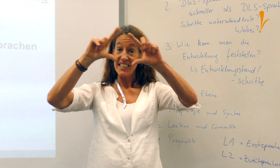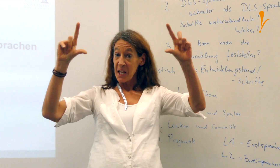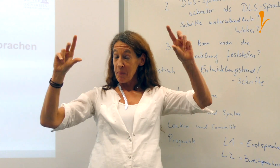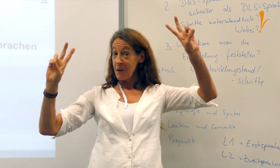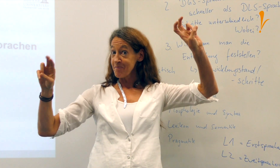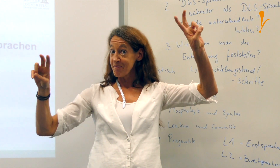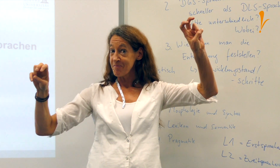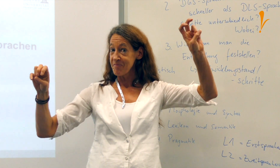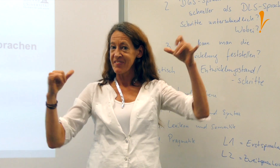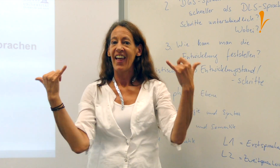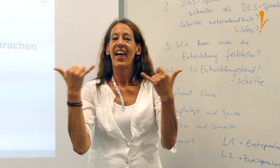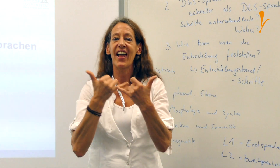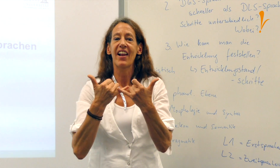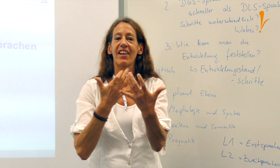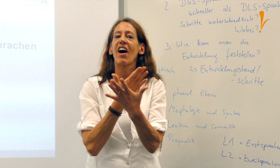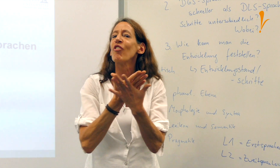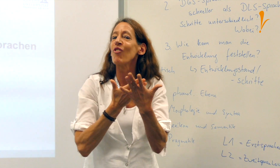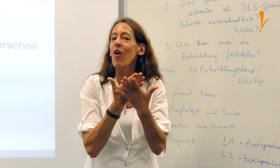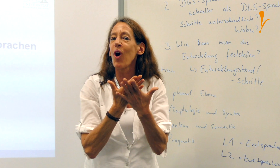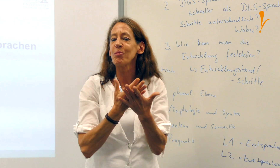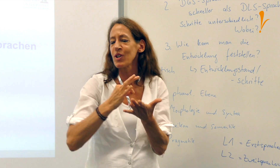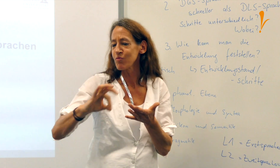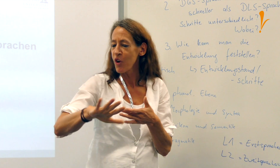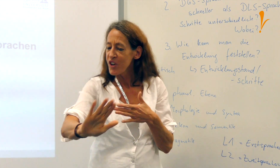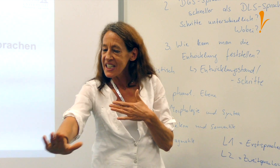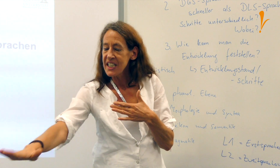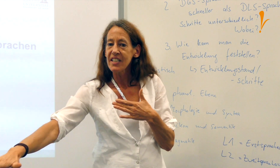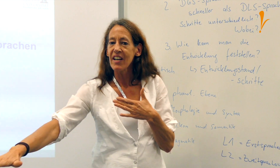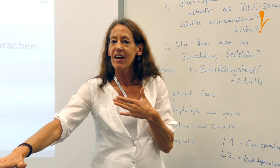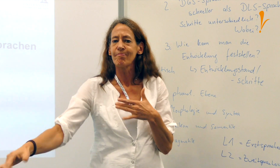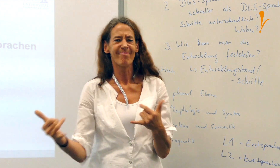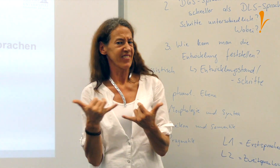über das Thema: "Eltern als Vorbild für ihre Kinder"